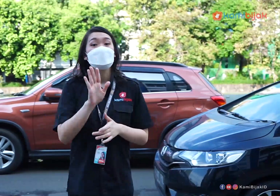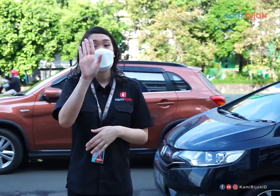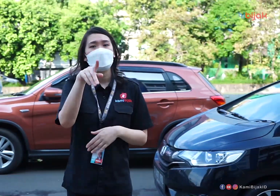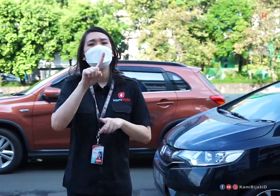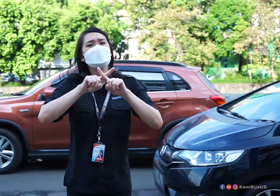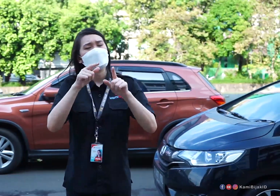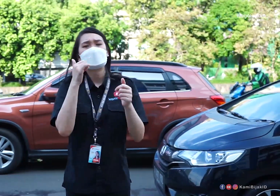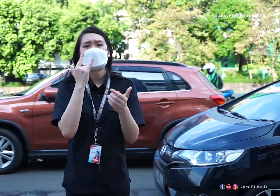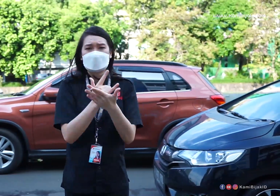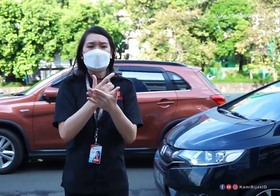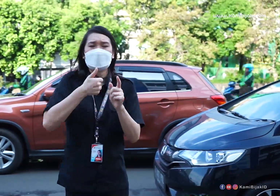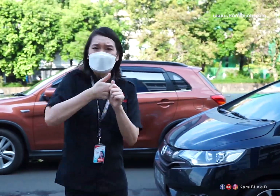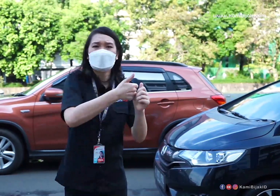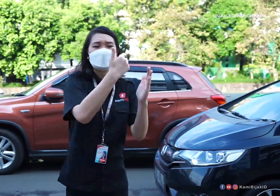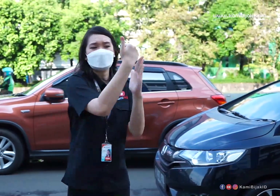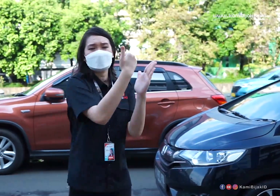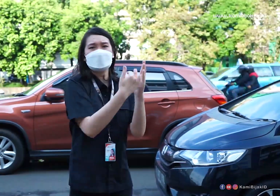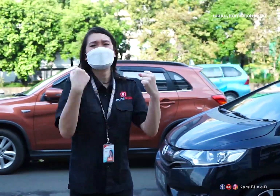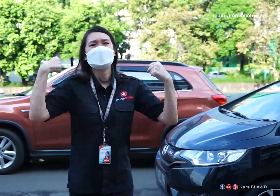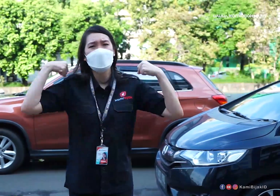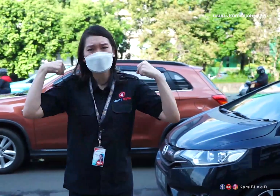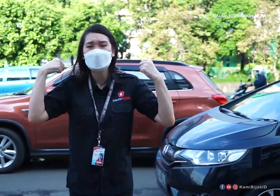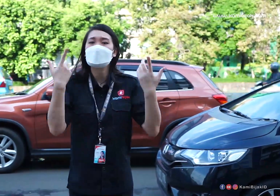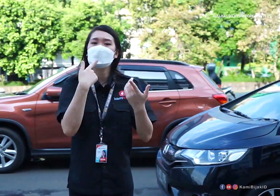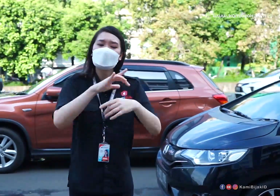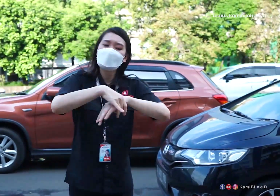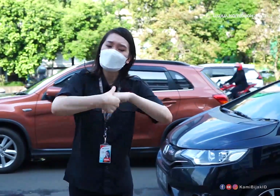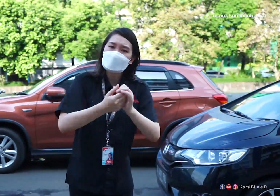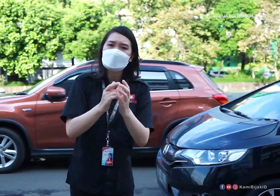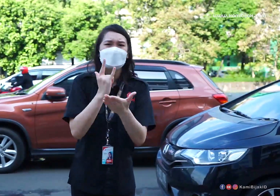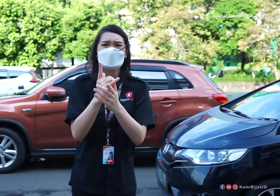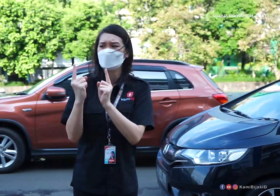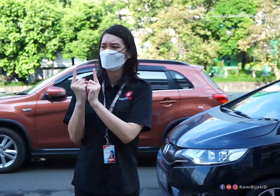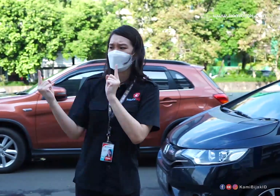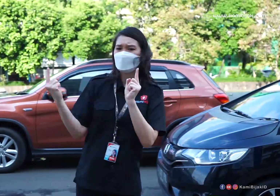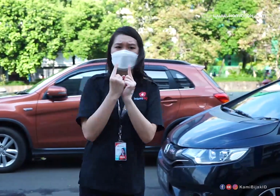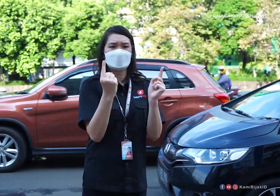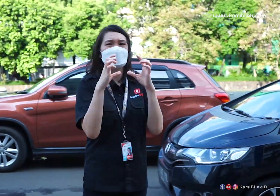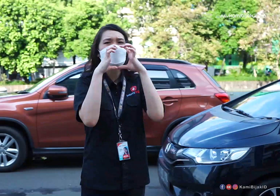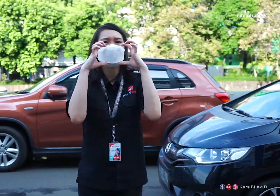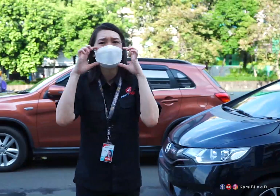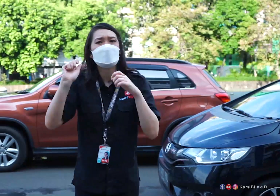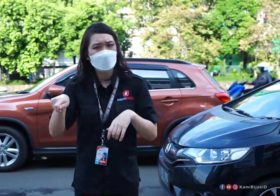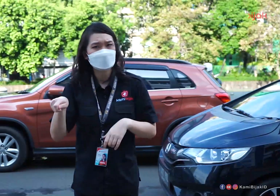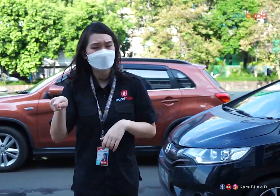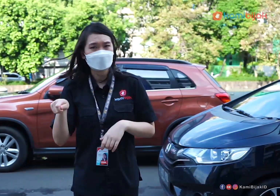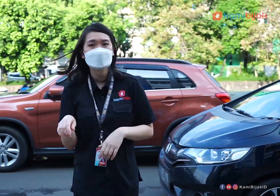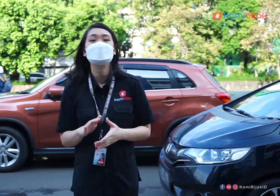Tapi tetap taat pada protokol kesehatan. Cuci tangan, jaga jarak, dan tetap pakai masker.